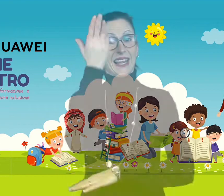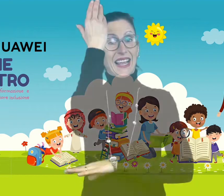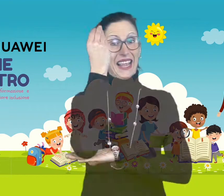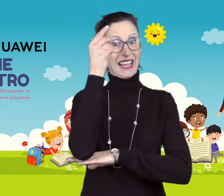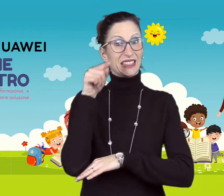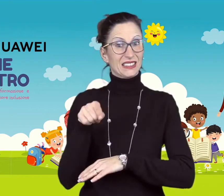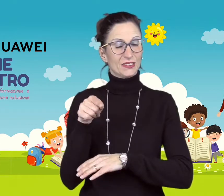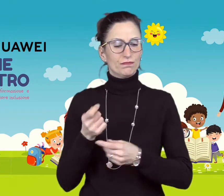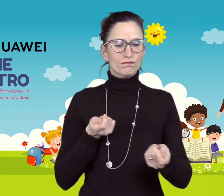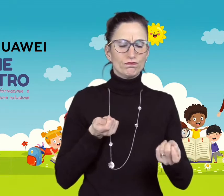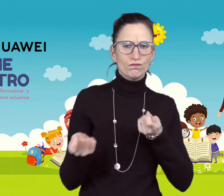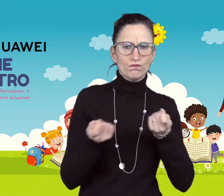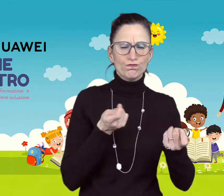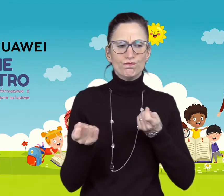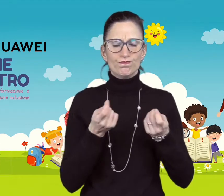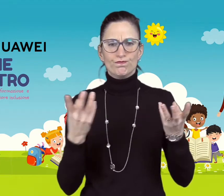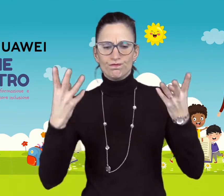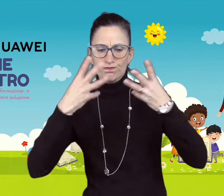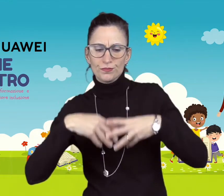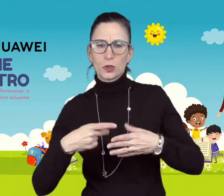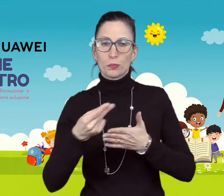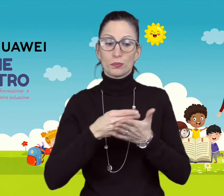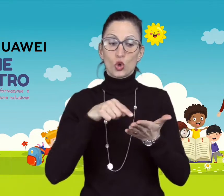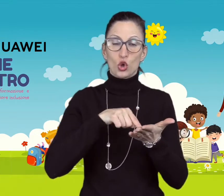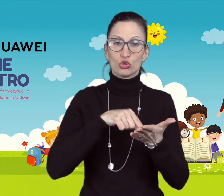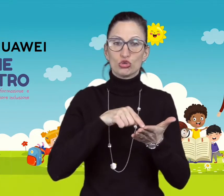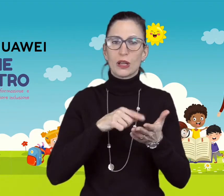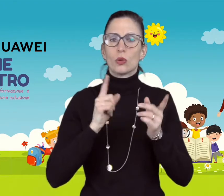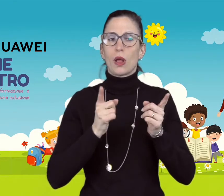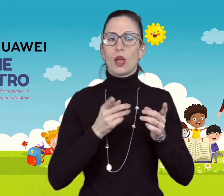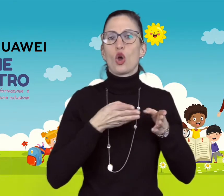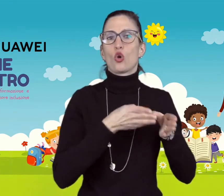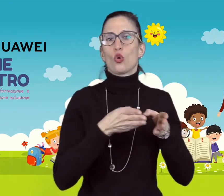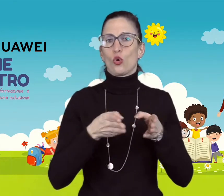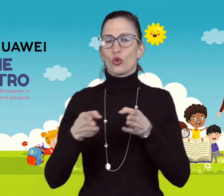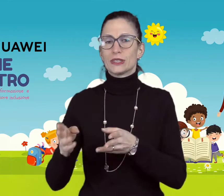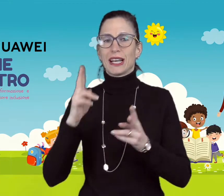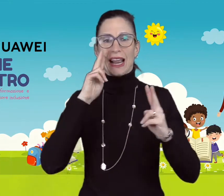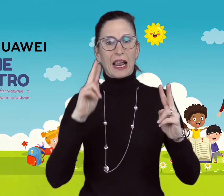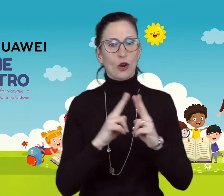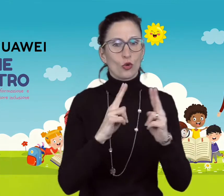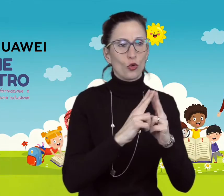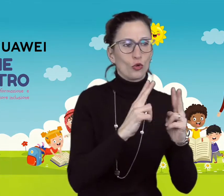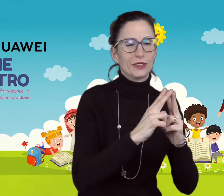L’Ens, in qualità di promotore e ideatore del progetto, organizzerà corsi e incontri